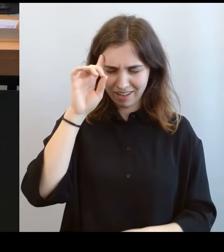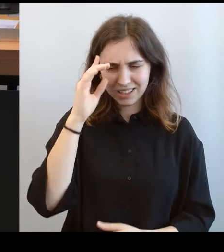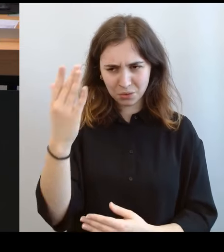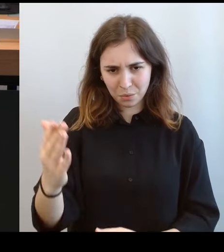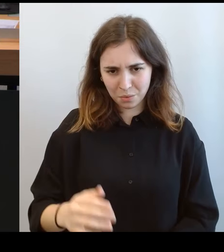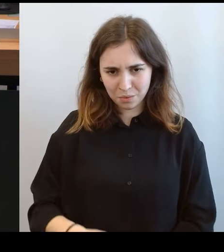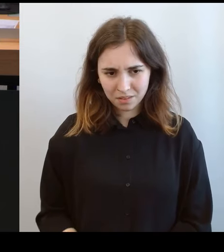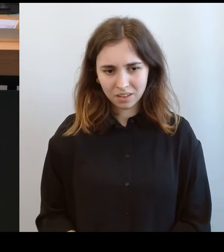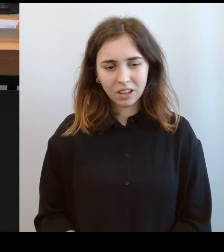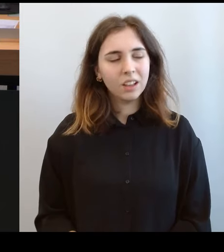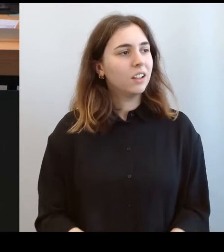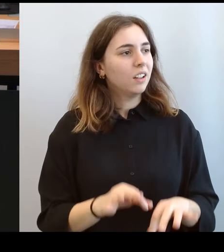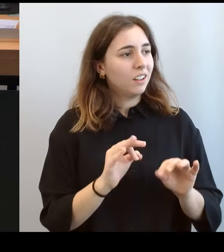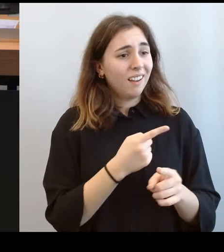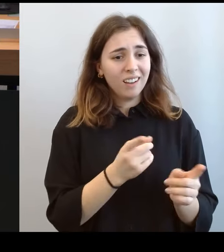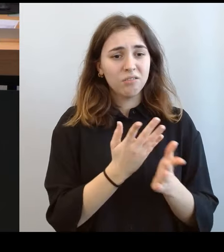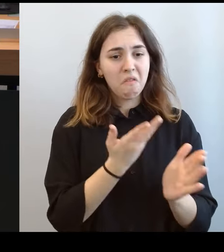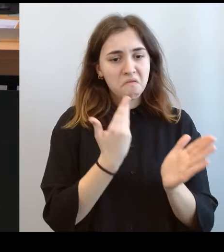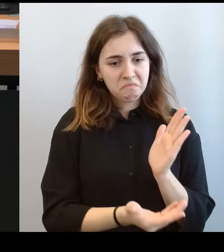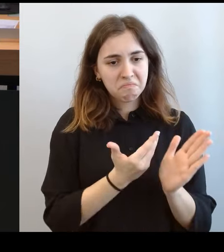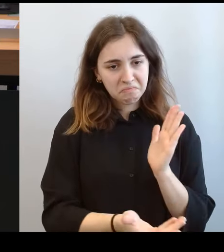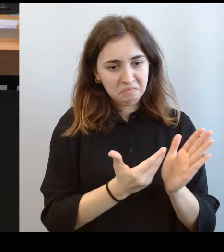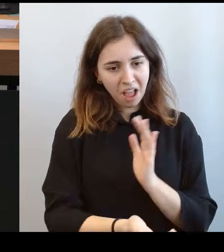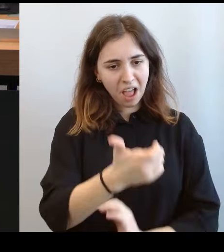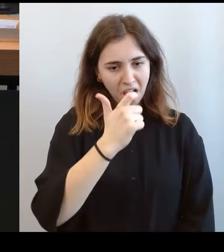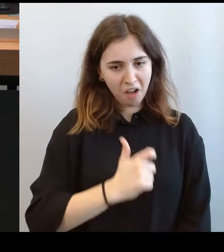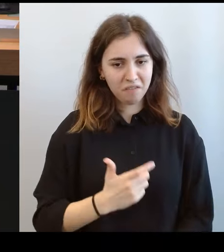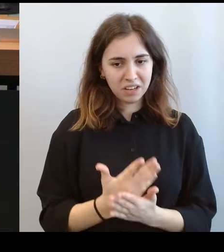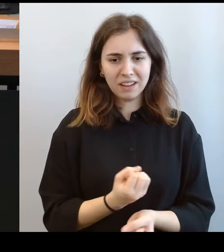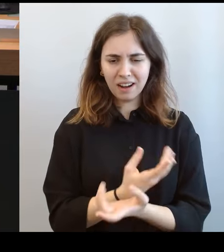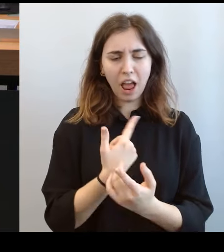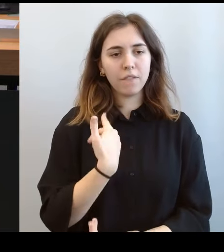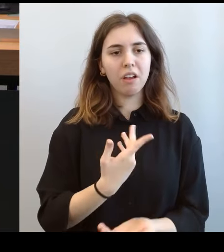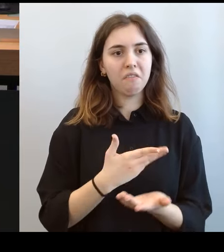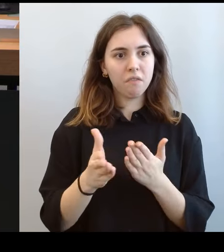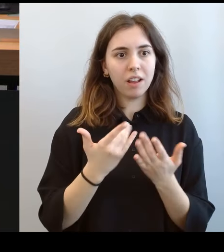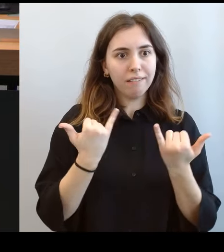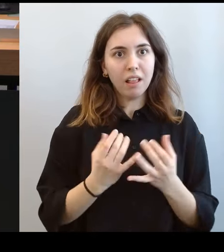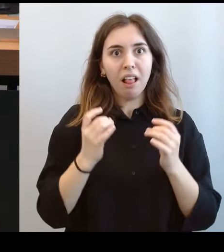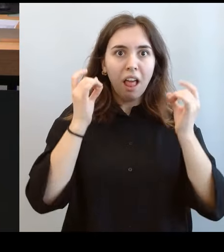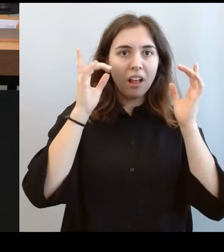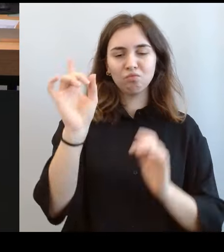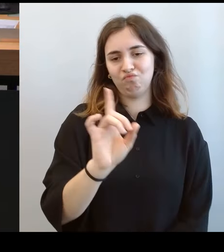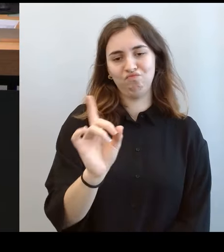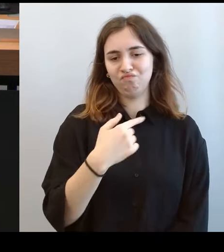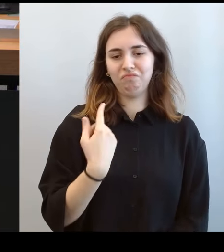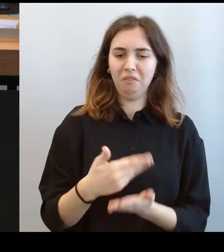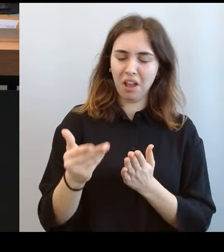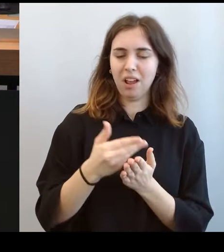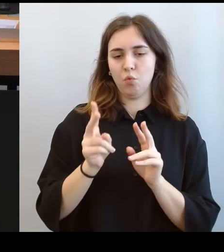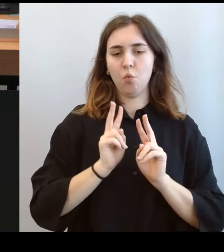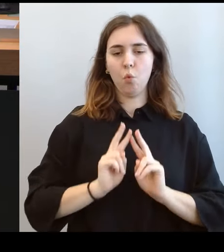gemerkt, Sie können uns damit nicht aus der Ruhe bringen. Im Gegenteil, Sie sind es, die, die versuchen, uns zu provozieren, den ganzen Tag. Und es gelingt Ihnen nicht.